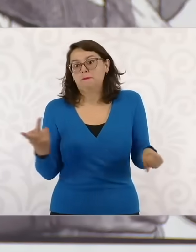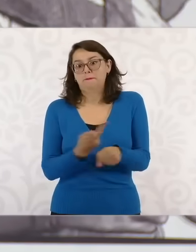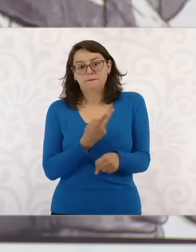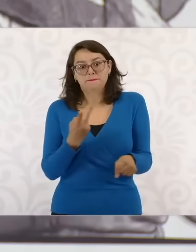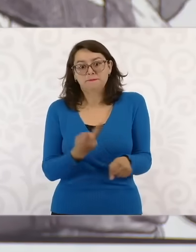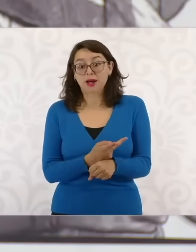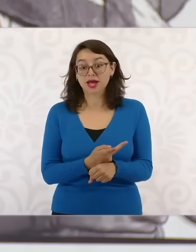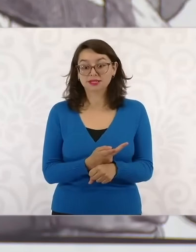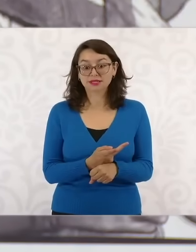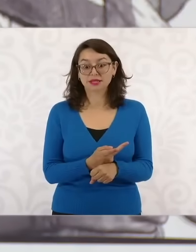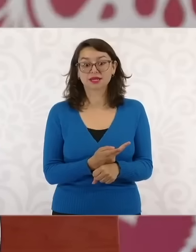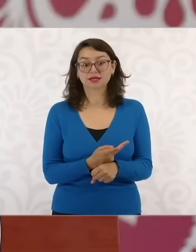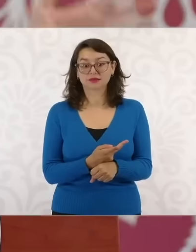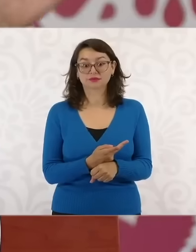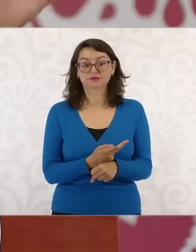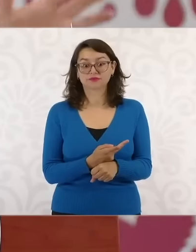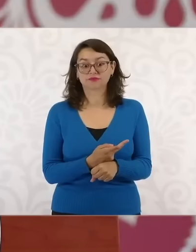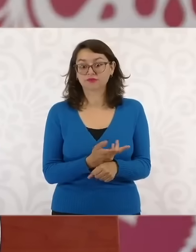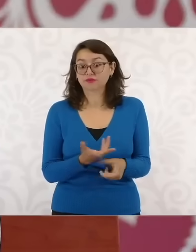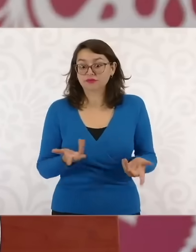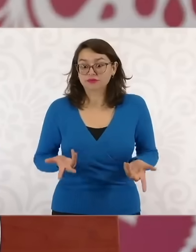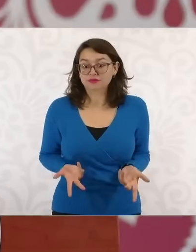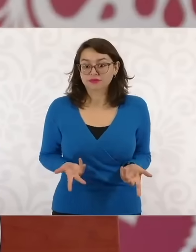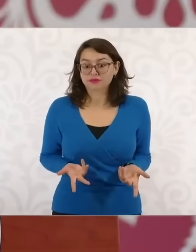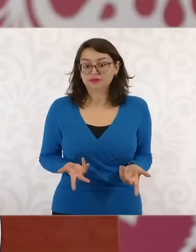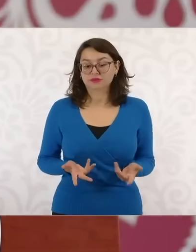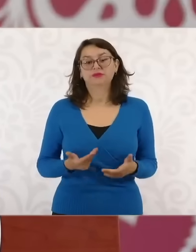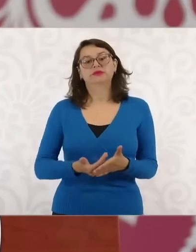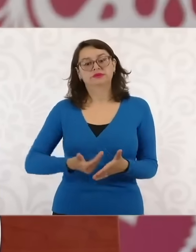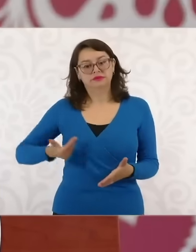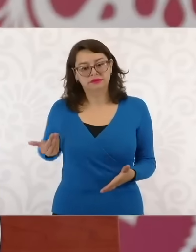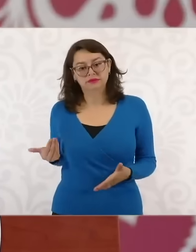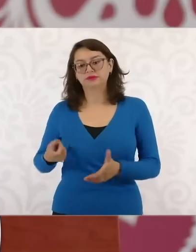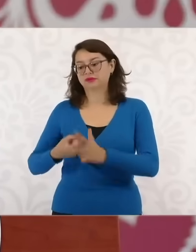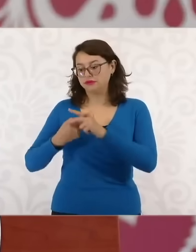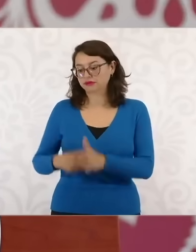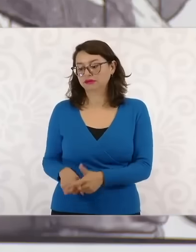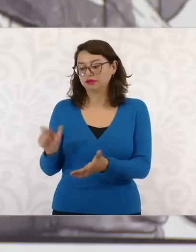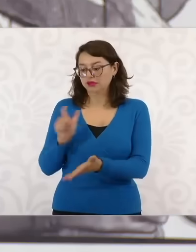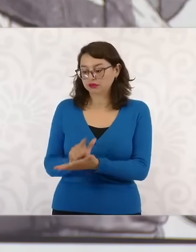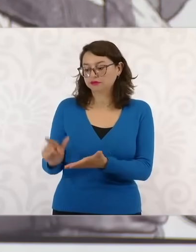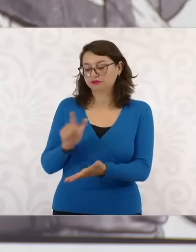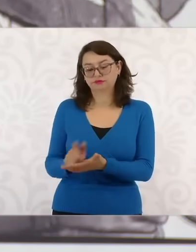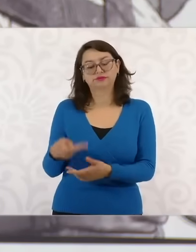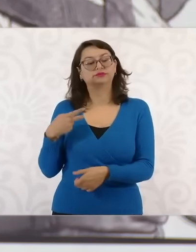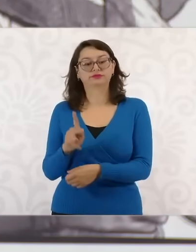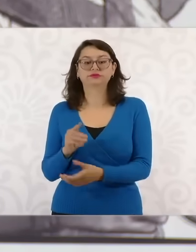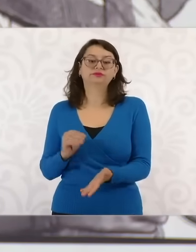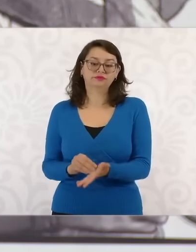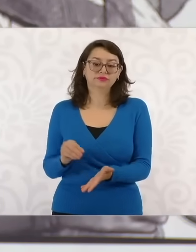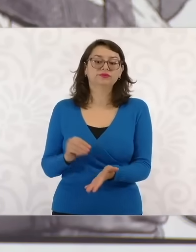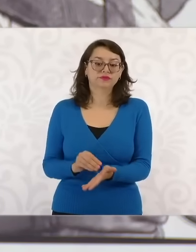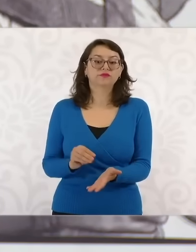que ya de hecho ya se había limpiado una parte, pero que todavía, ¿cómo nos damos cuenta? Porque